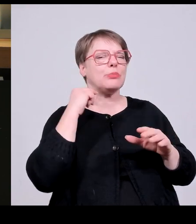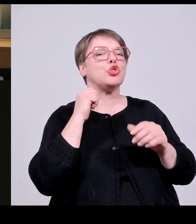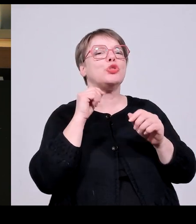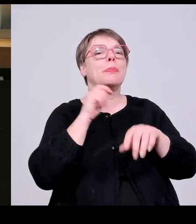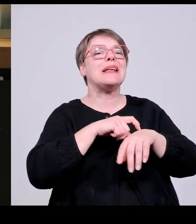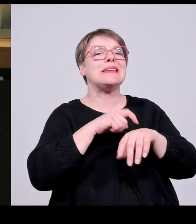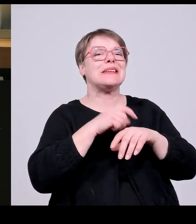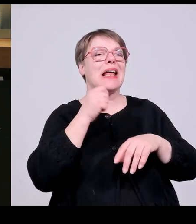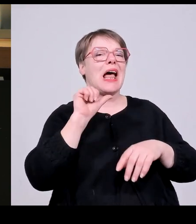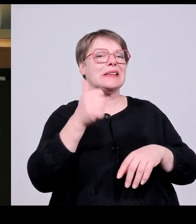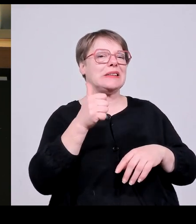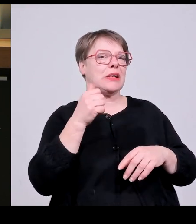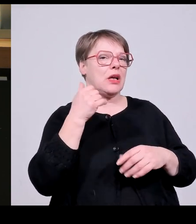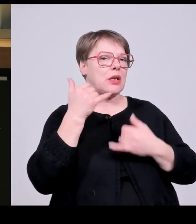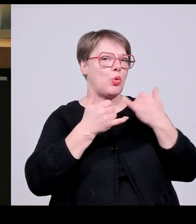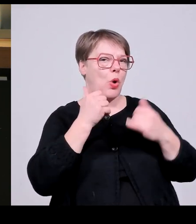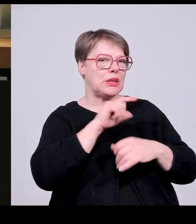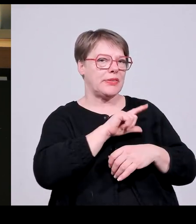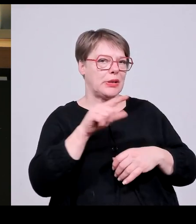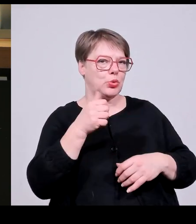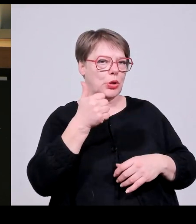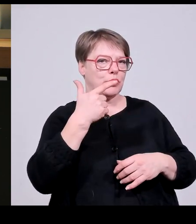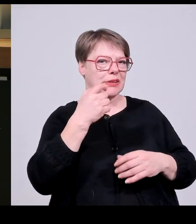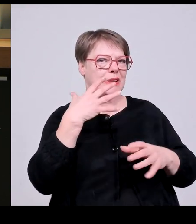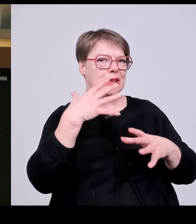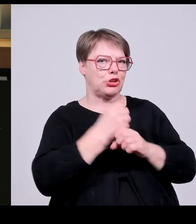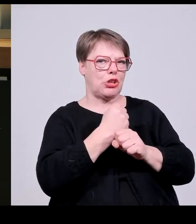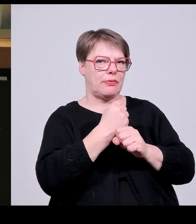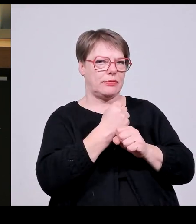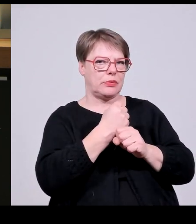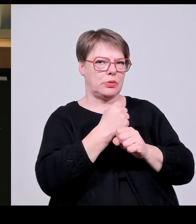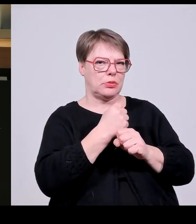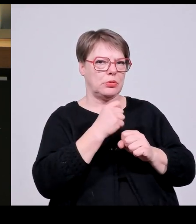um am Ende der Wahlperiode zumindest im Durchschnitt der anderen Länder zu erreichen.